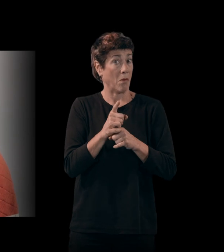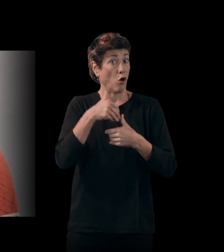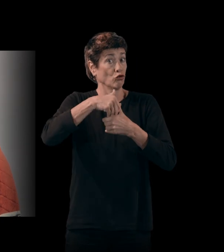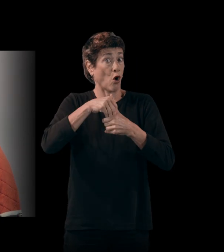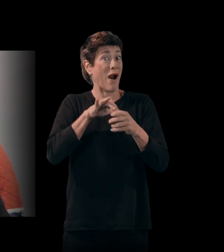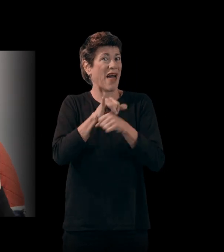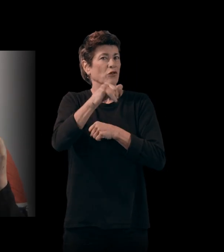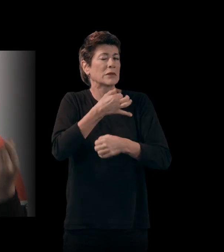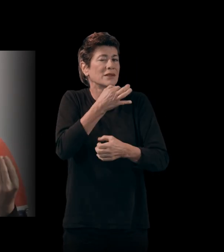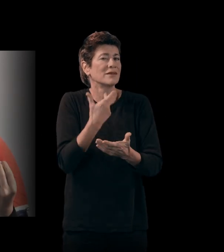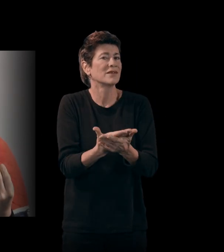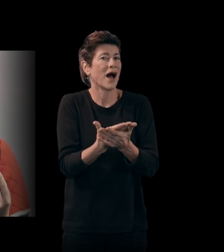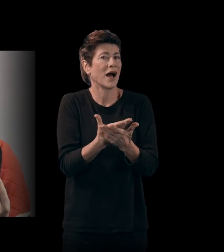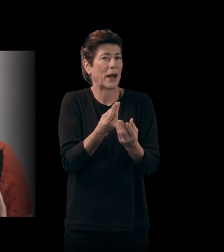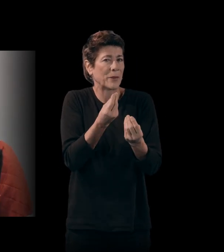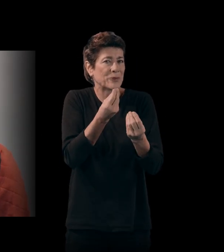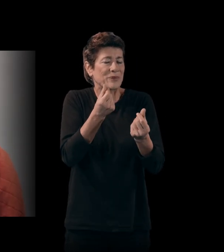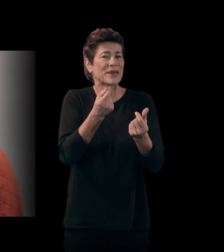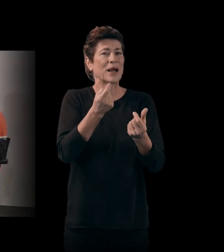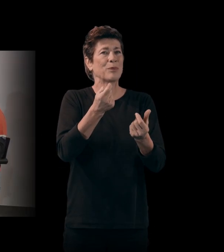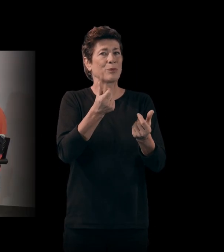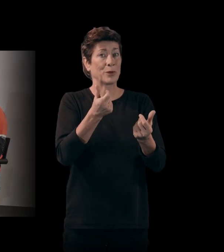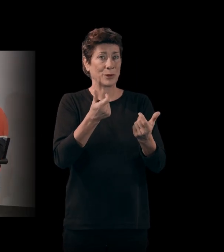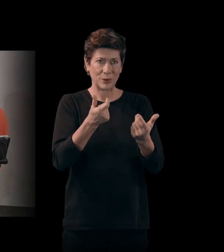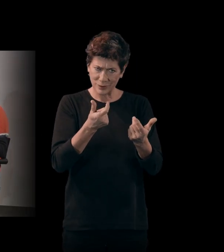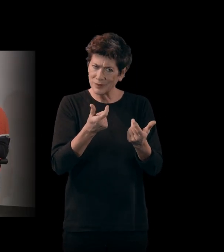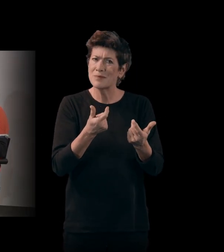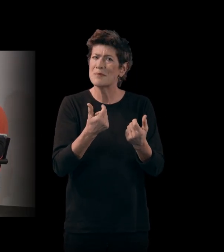Et donc, il y a cet air-là, qui est très présent et qui,